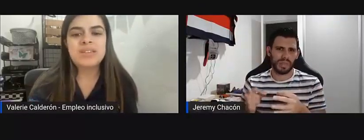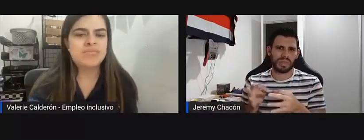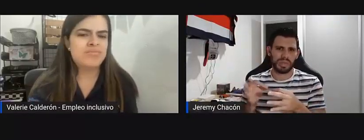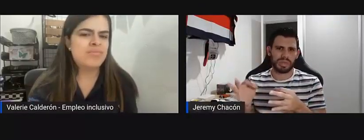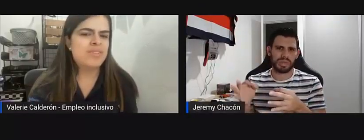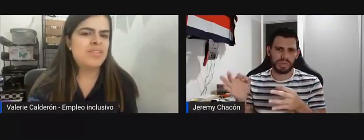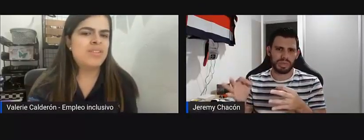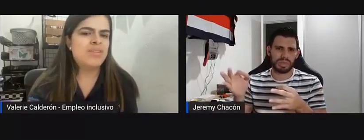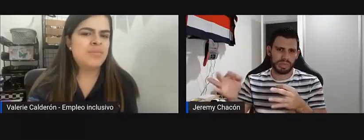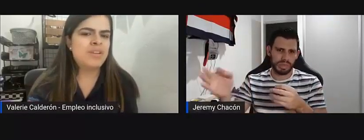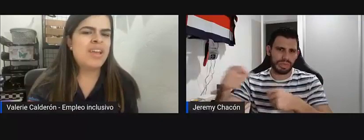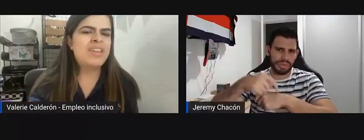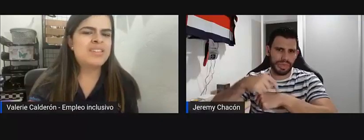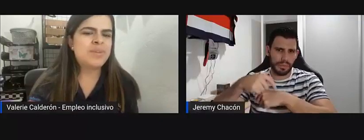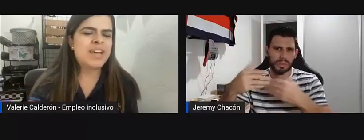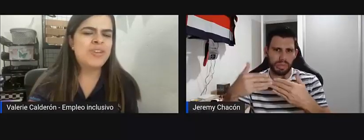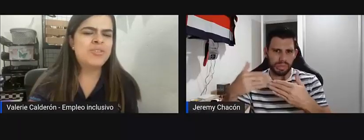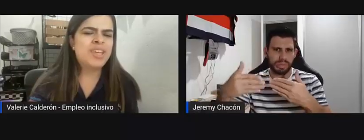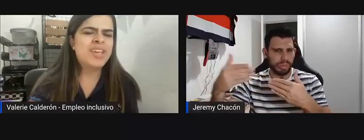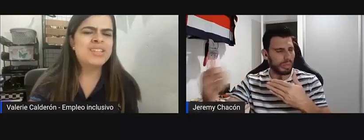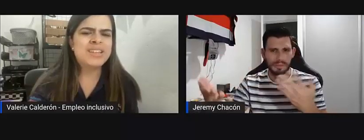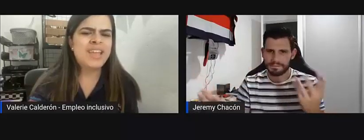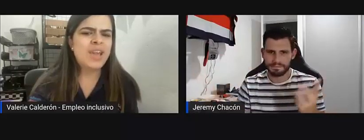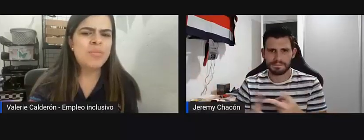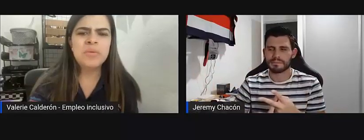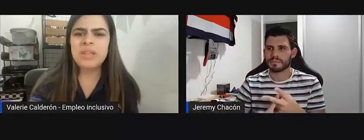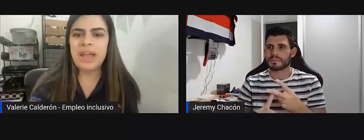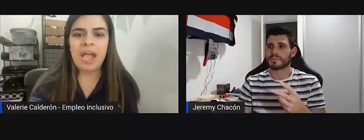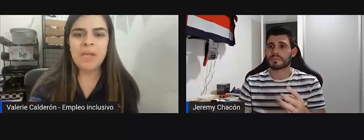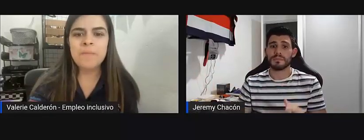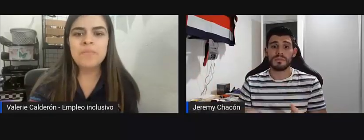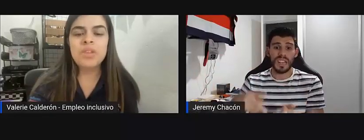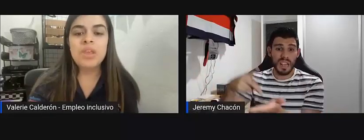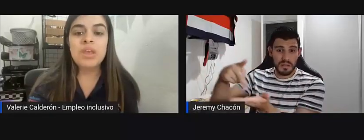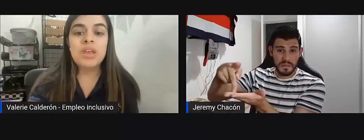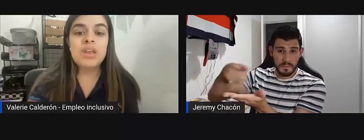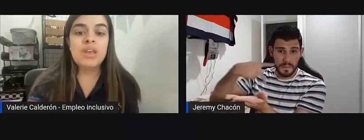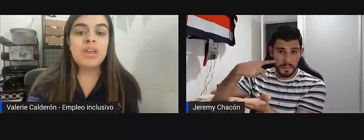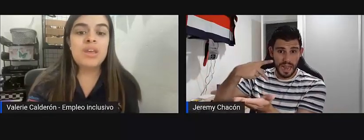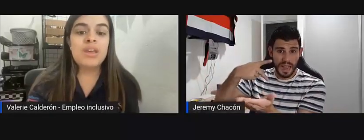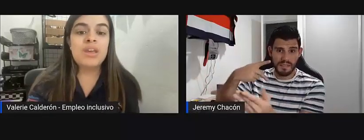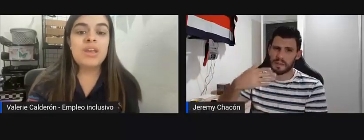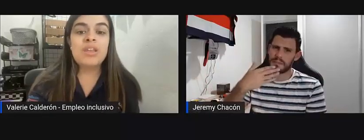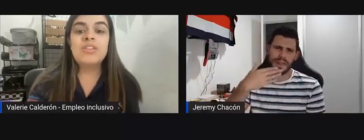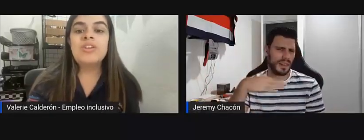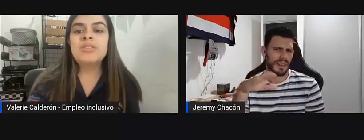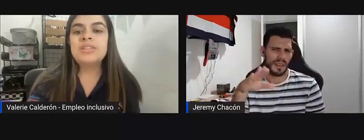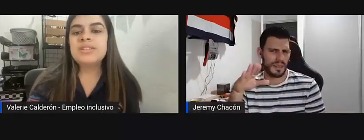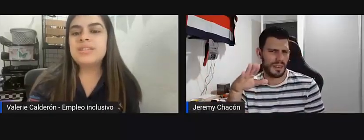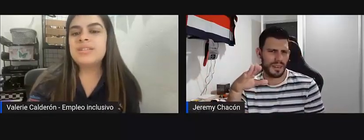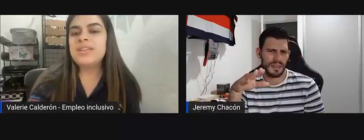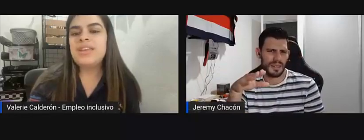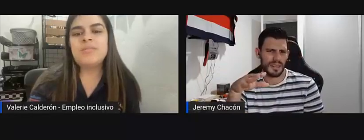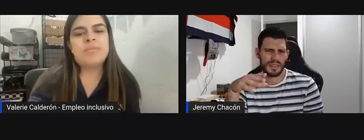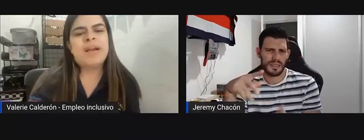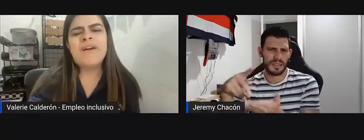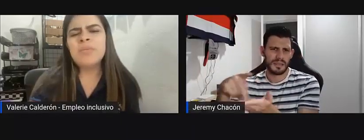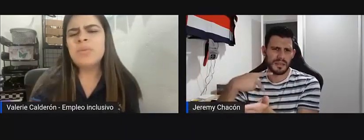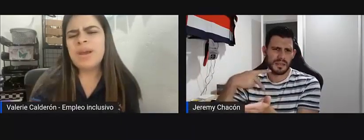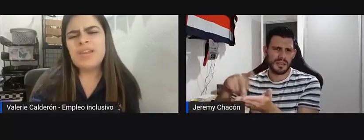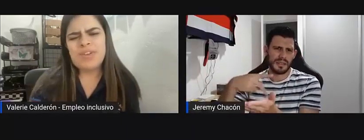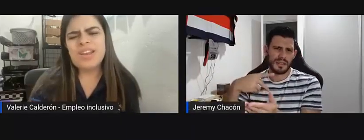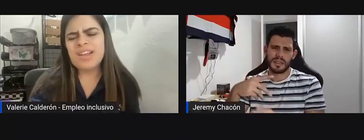verdad y se pasaban los días el tiempo y nada Entonces sí me pagaban muy mal en realidad